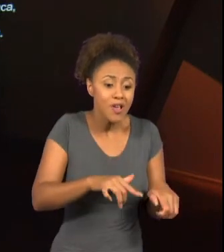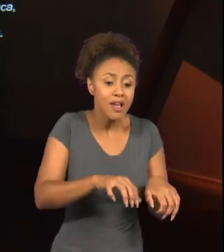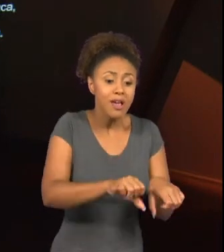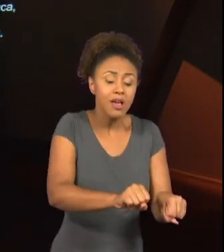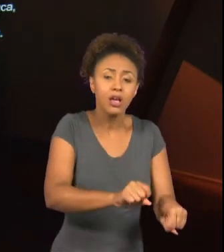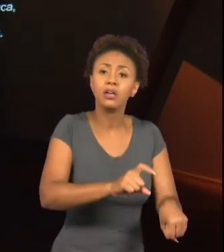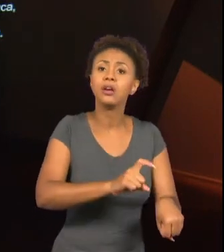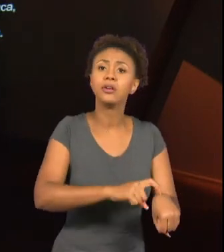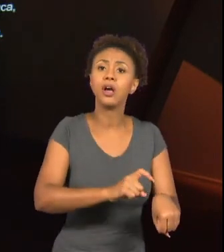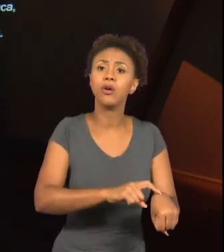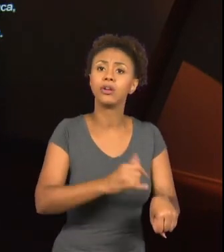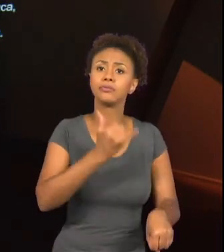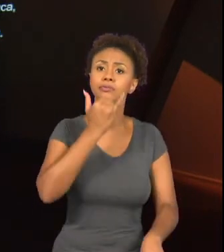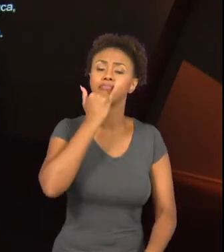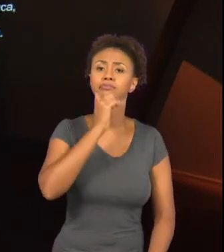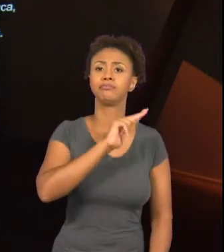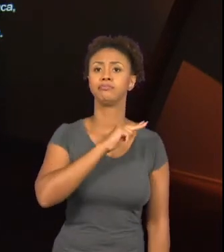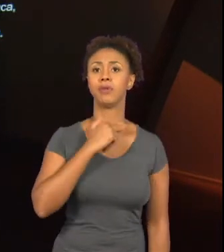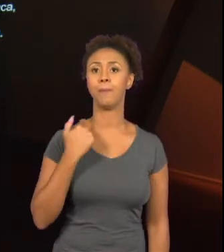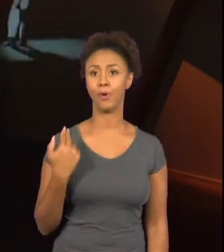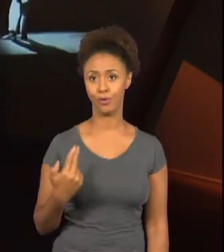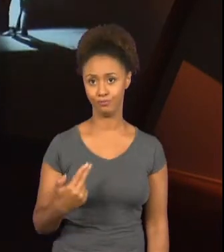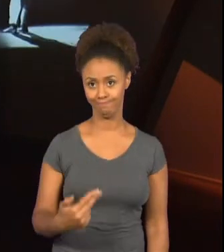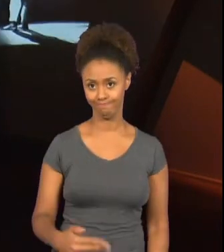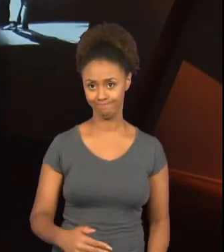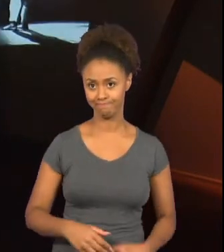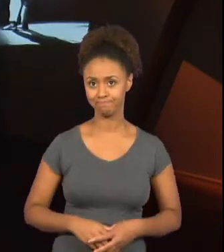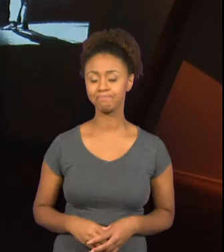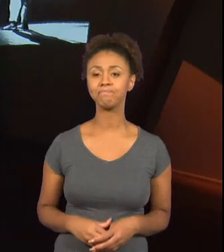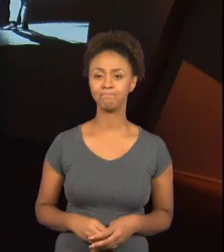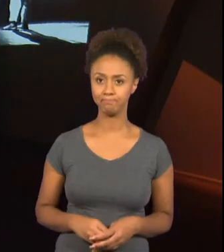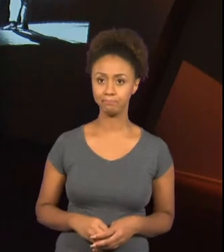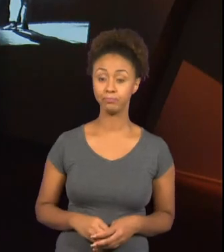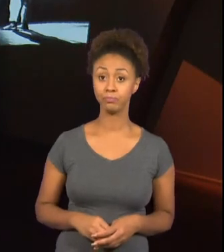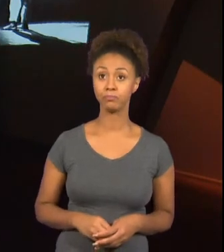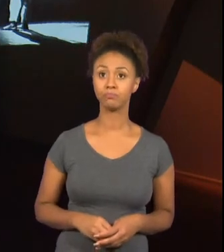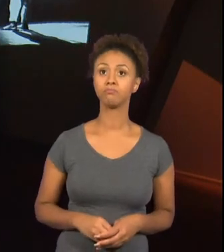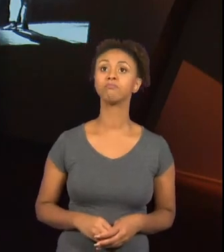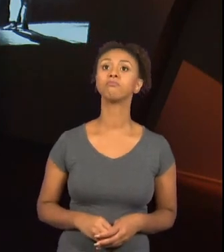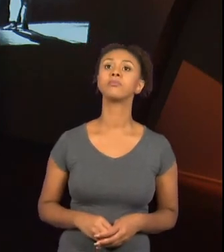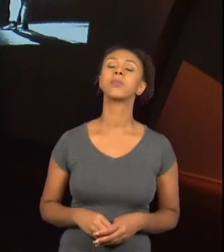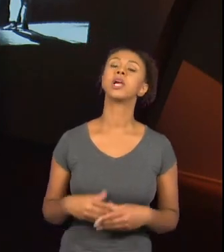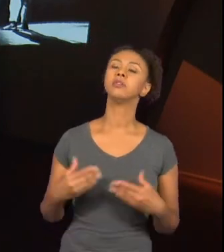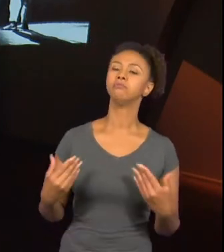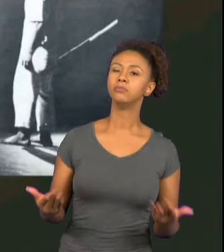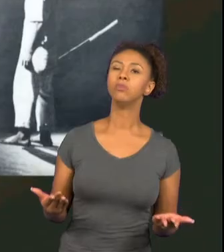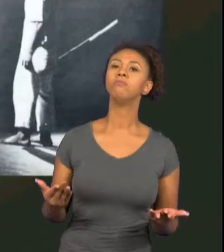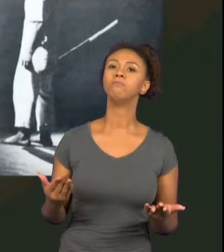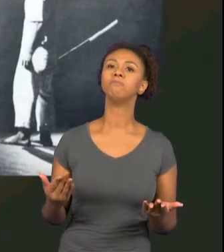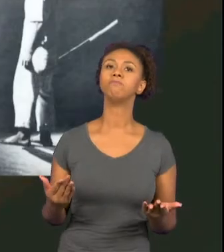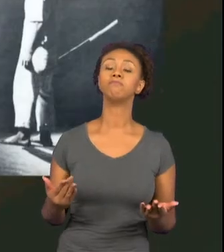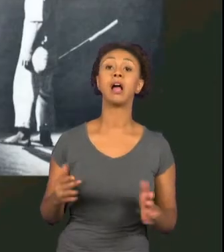(((SILÊNCIO))) [MARISE] ESSA CENA, PESSOAL... ALIÁS, O LINK